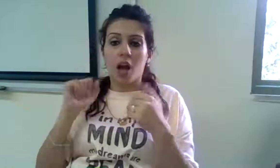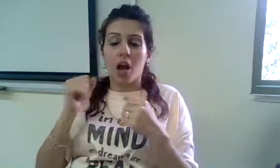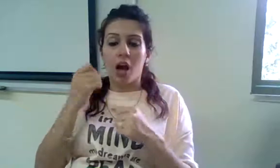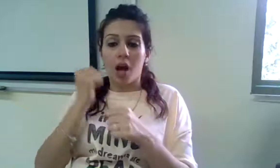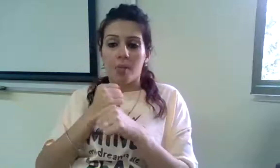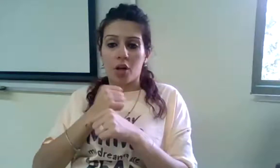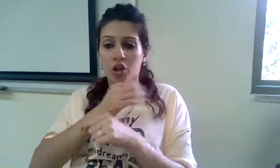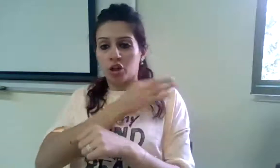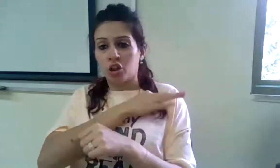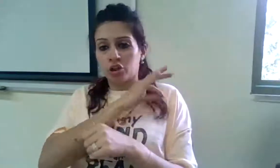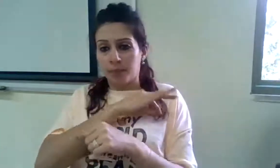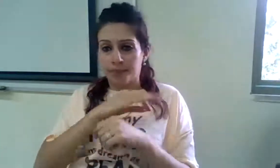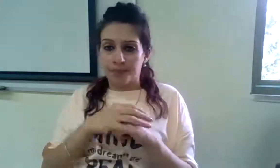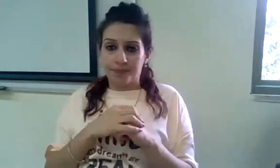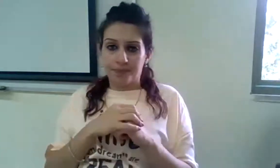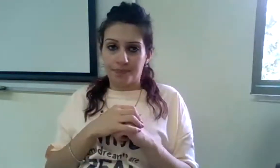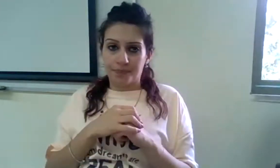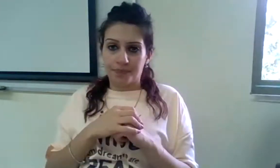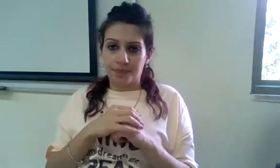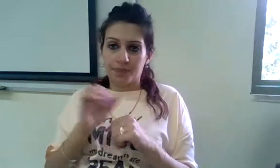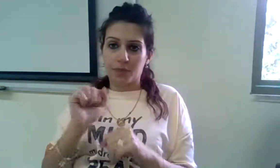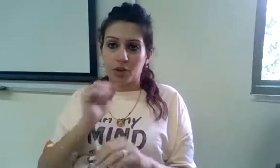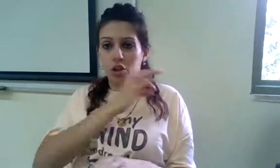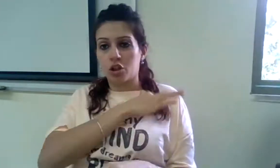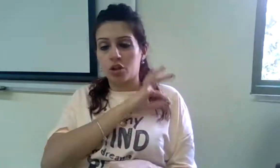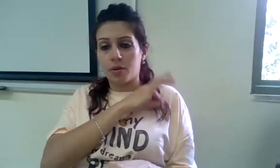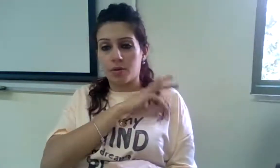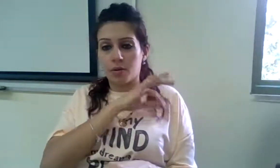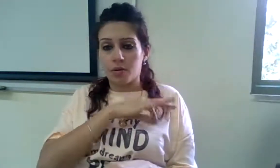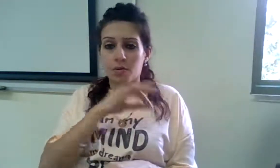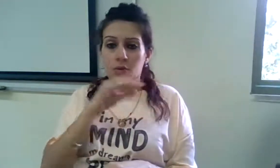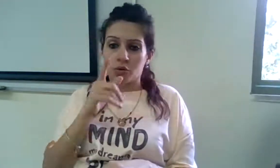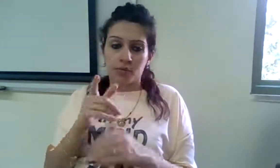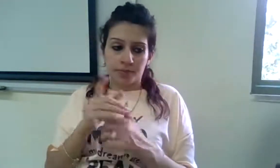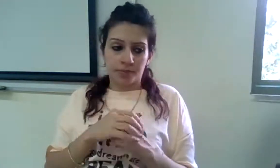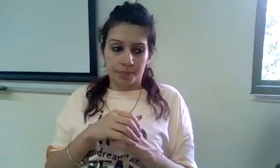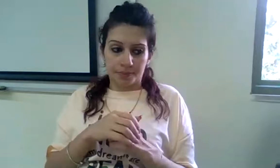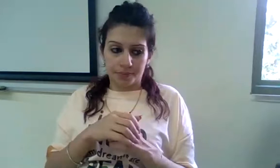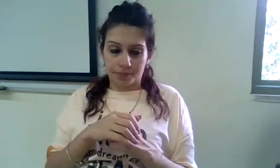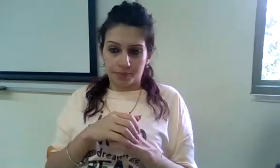احد الأهل حيث قالت بانها متفاجئة لدرجه انهها لا تستطيع معرفة ابنها